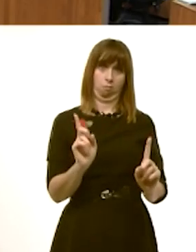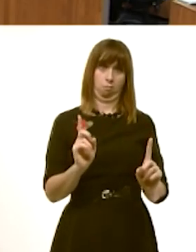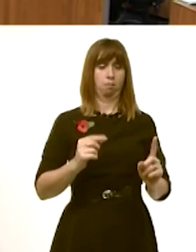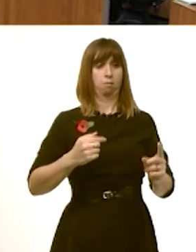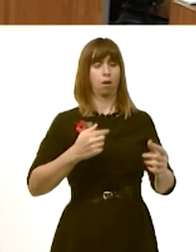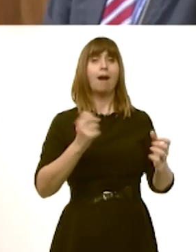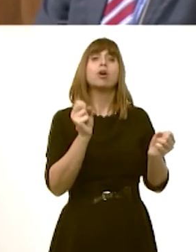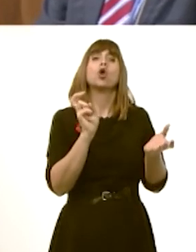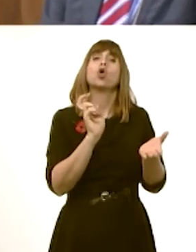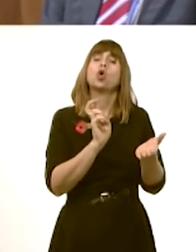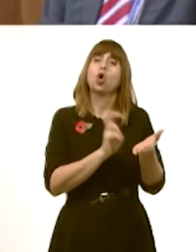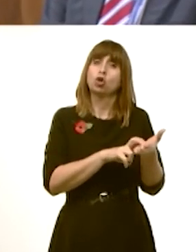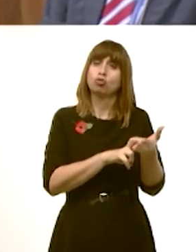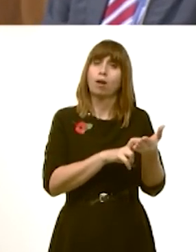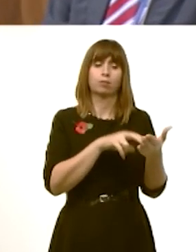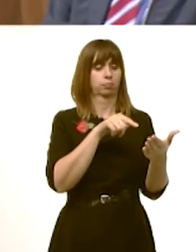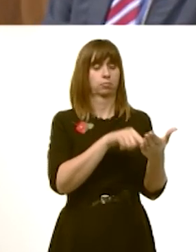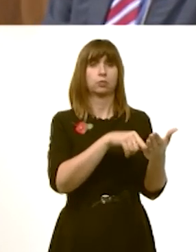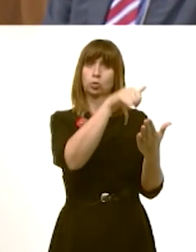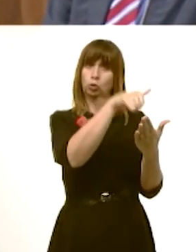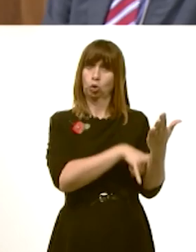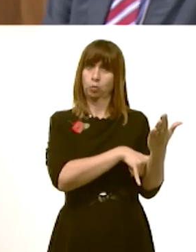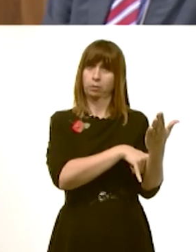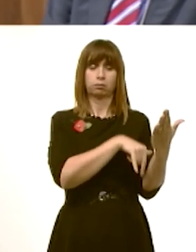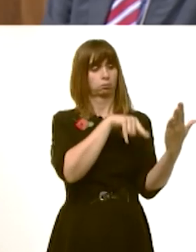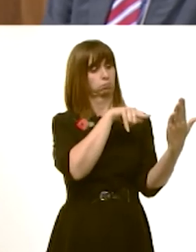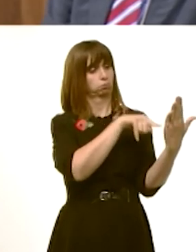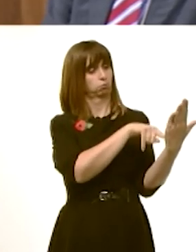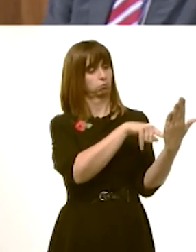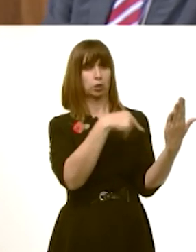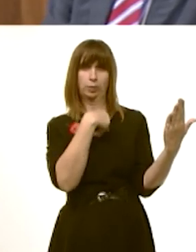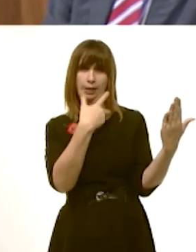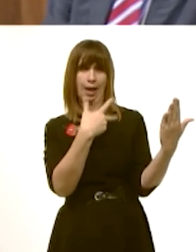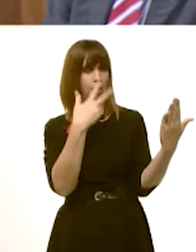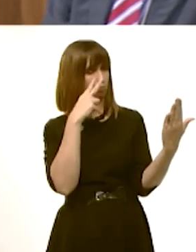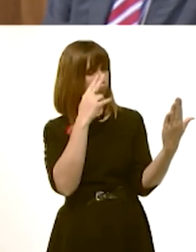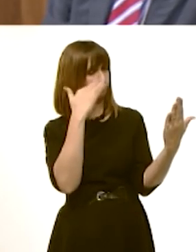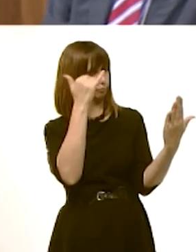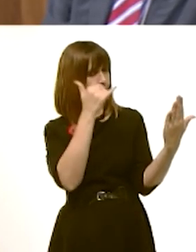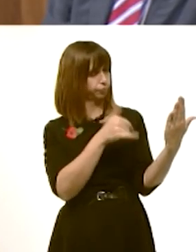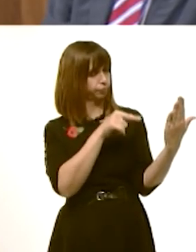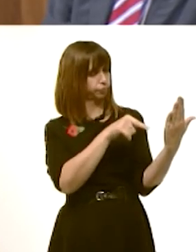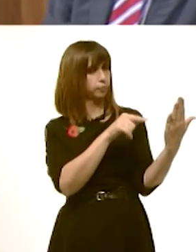projectau trafnidiaeth mawr, er enghraifft, er mwyn sicrhau y bydd y safon BS yn cael ei derbyn.